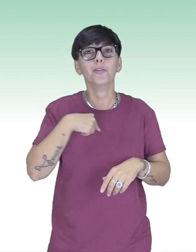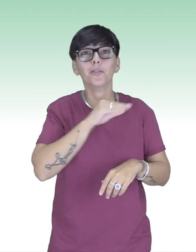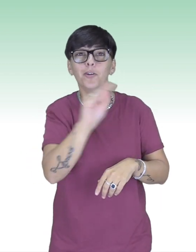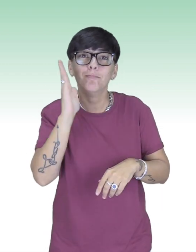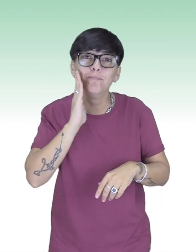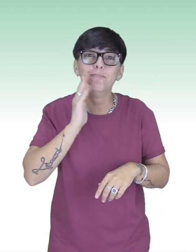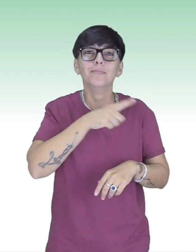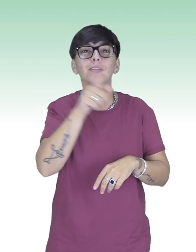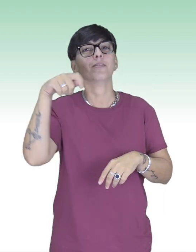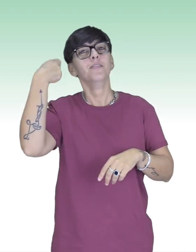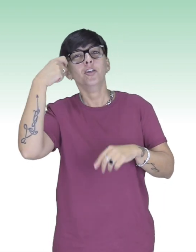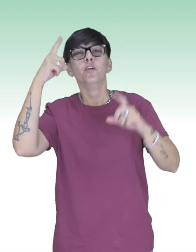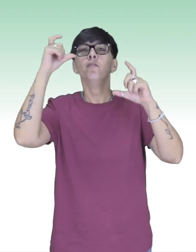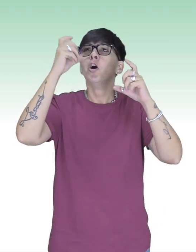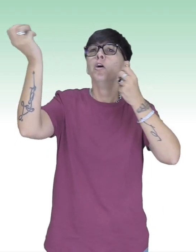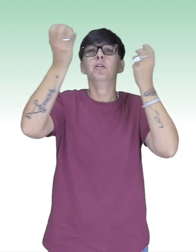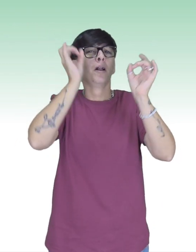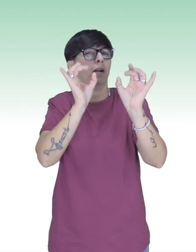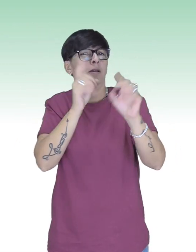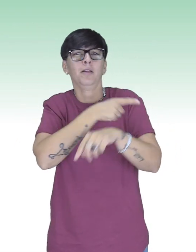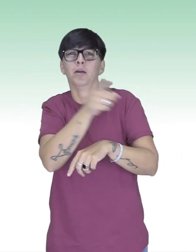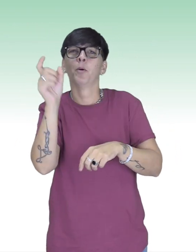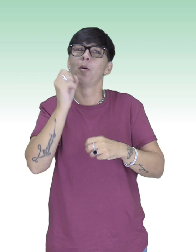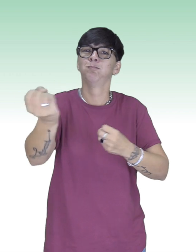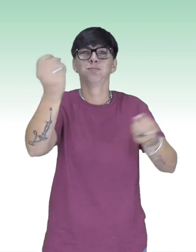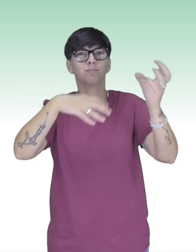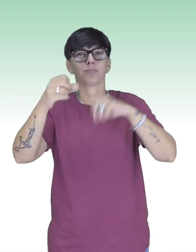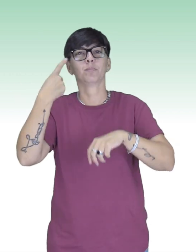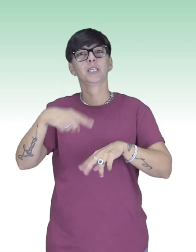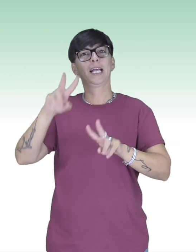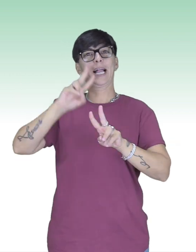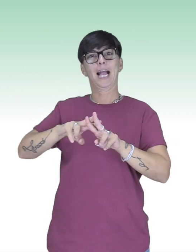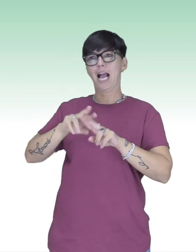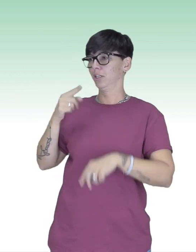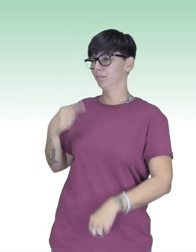Vi invitiamo anche a pubblicare foto, video e quant’altro usando la vostra creatività e gli hashtag